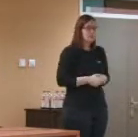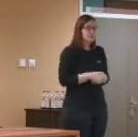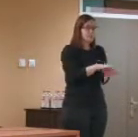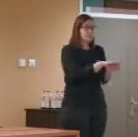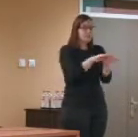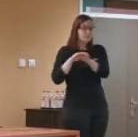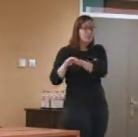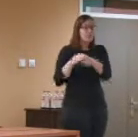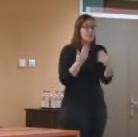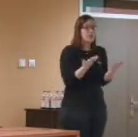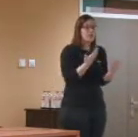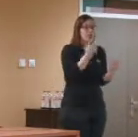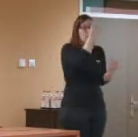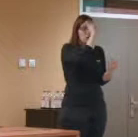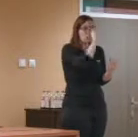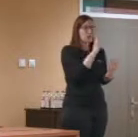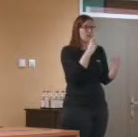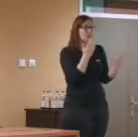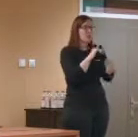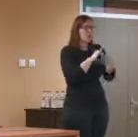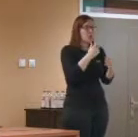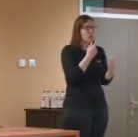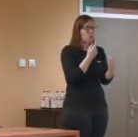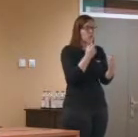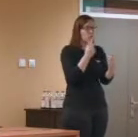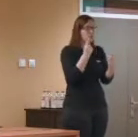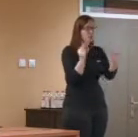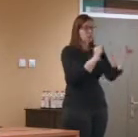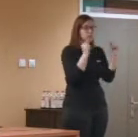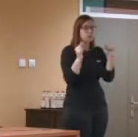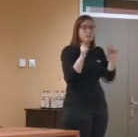si es un 4% del PIB, hay mucha discusión, por eso yo quiero cuando hable de mi cifra